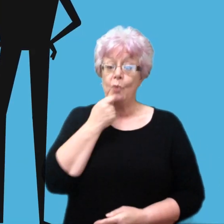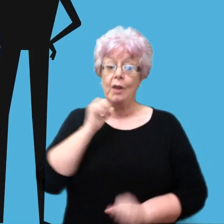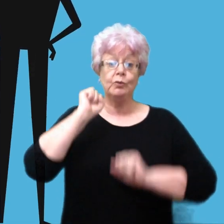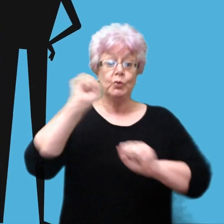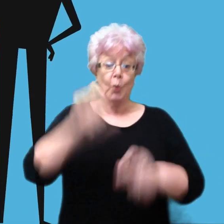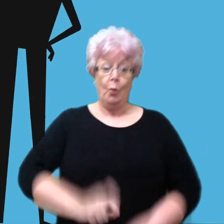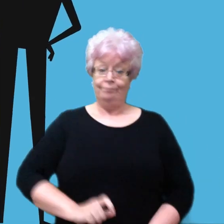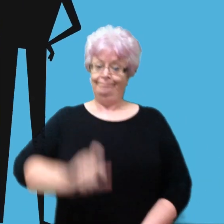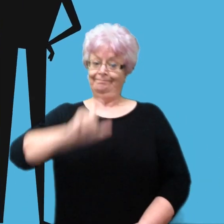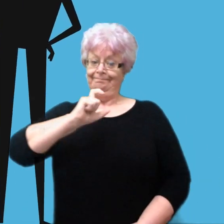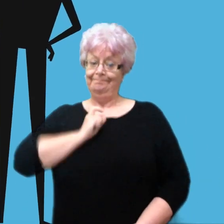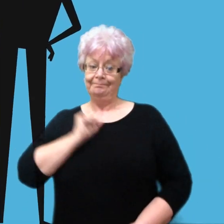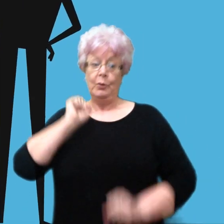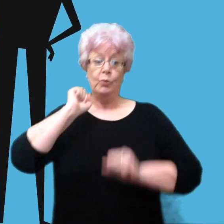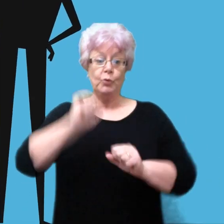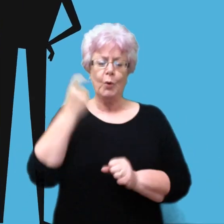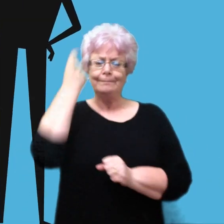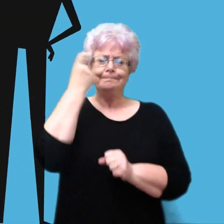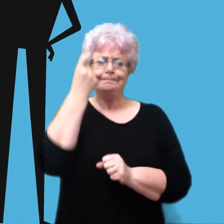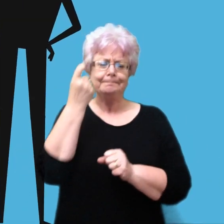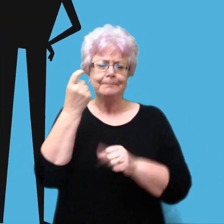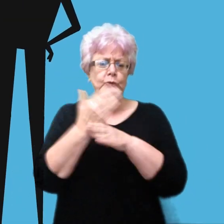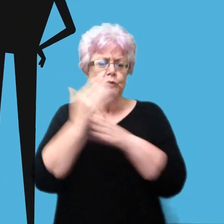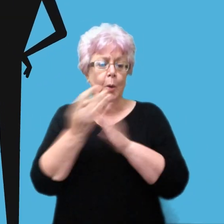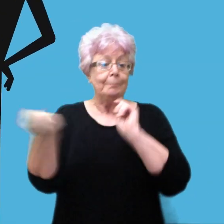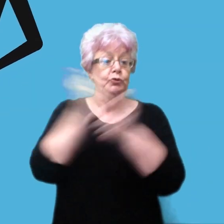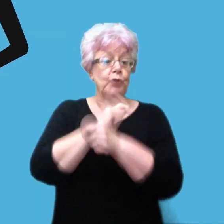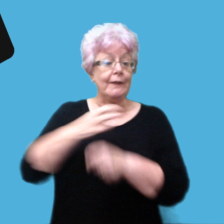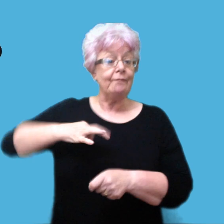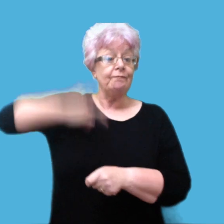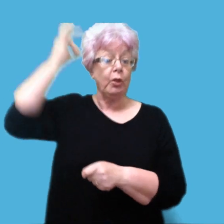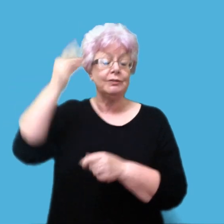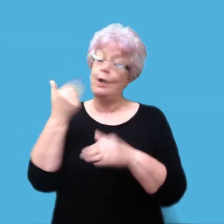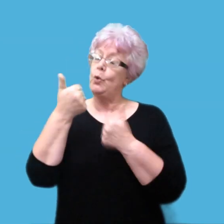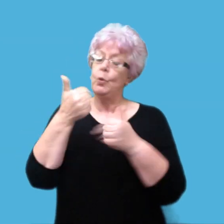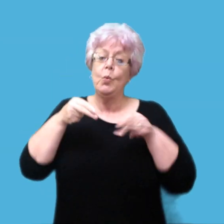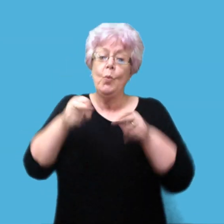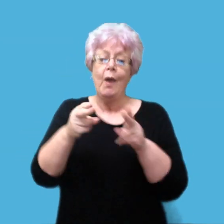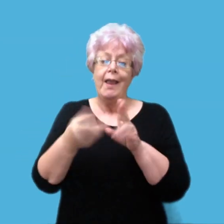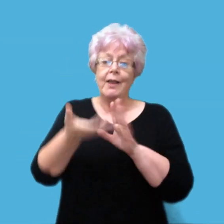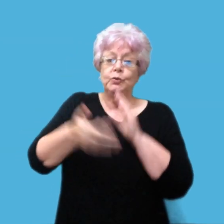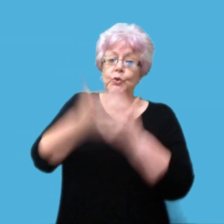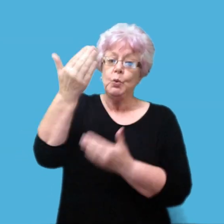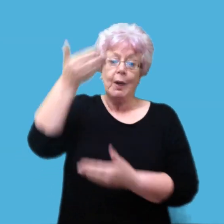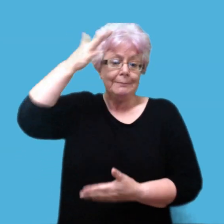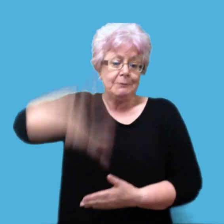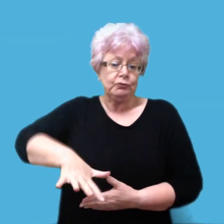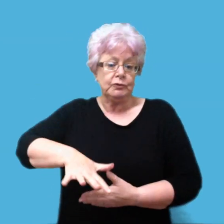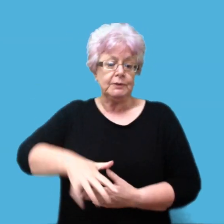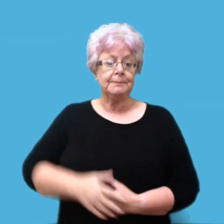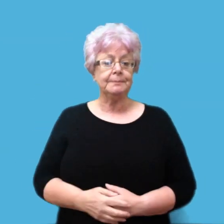mae'n ffordd dda o gael profiad yn eich maes diddordeb. Os ydych chi’n barod i wneud gwahaniaeth a gwirfoddoli,